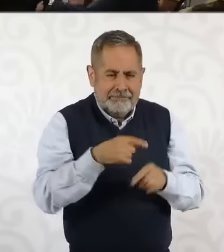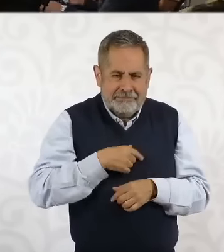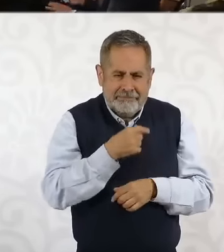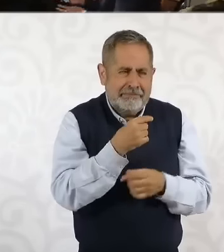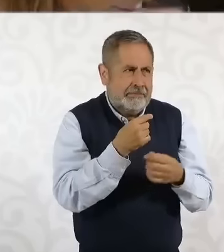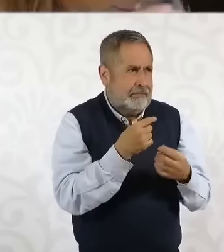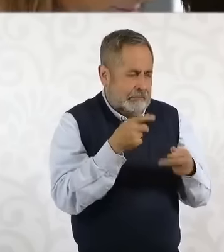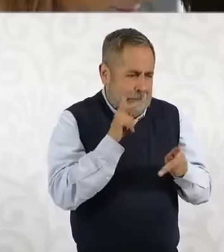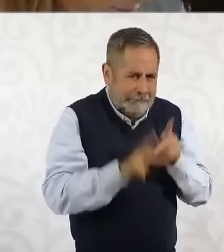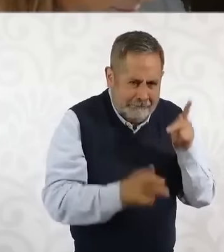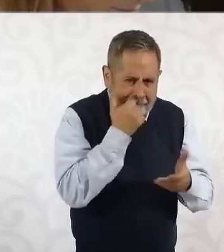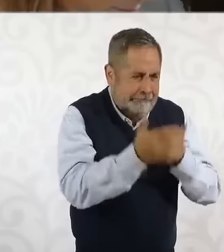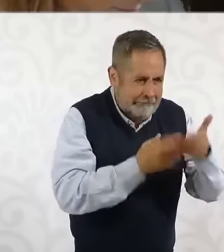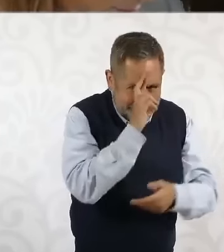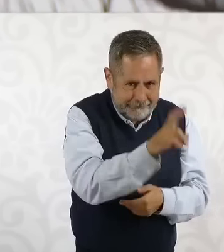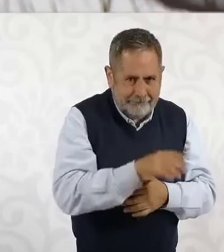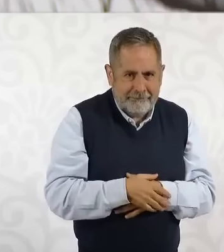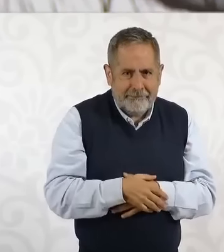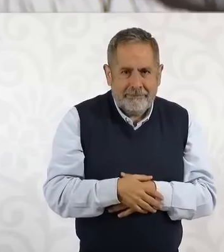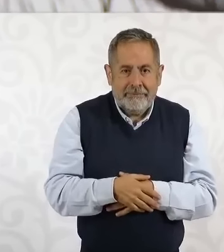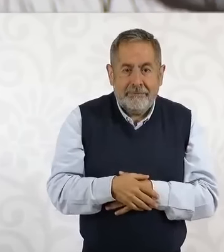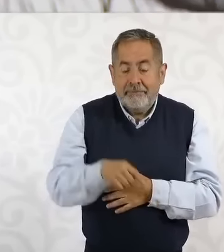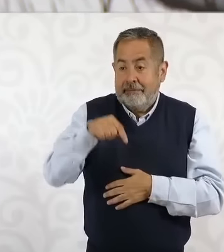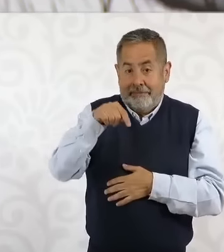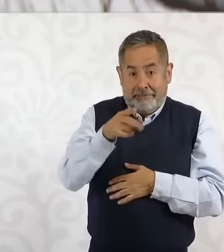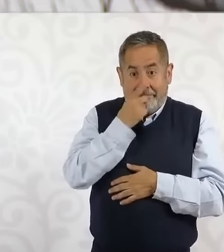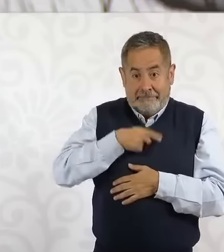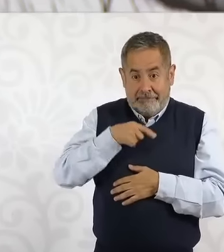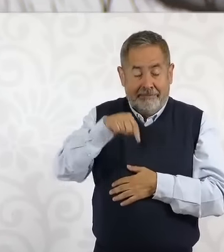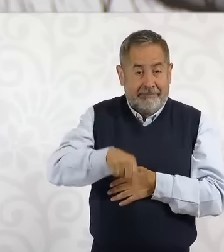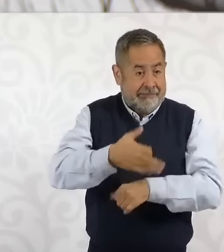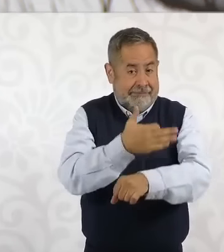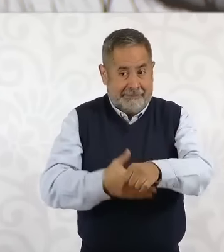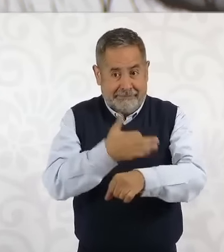terminar y se lo digo con No, sí, porque me dices que aquí la genteente en la tarde tenga